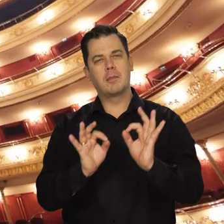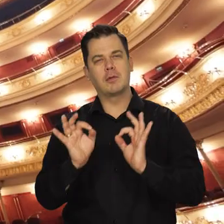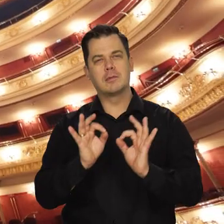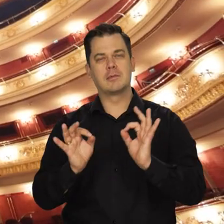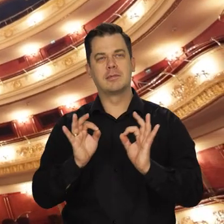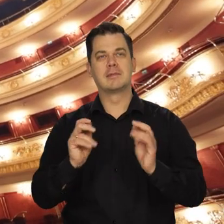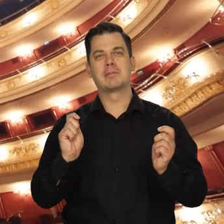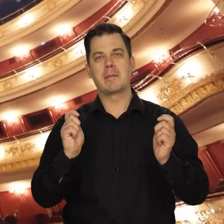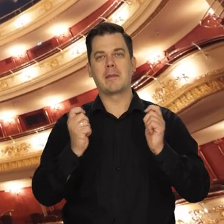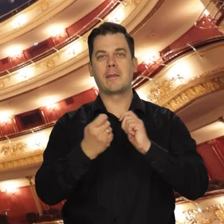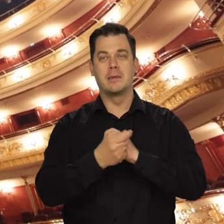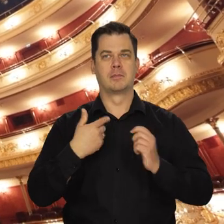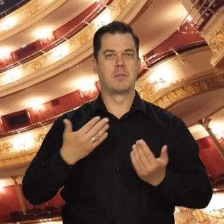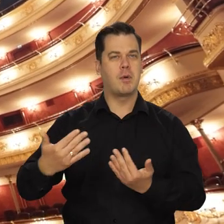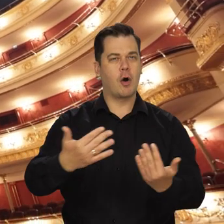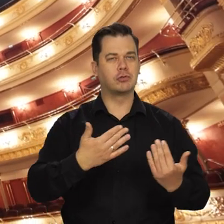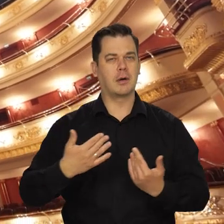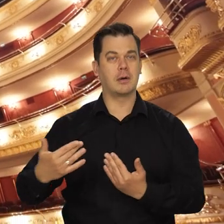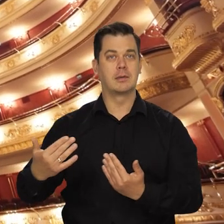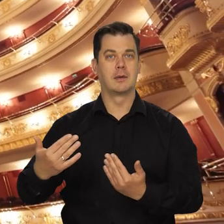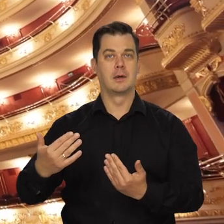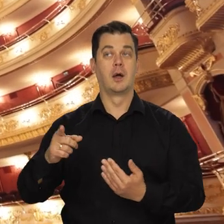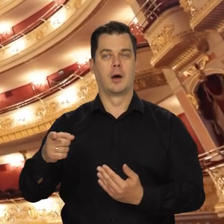Dopiero kolejne przebudowy, związane z pożarami,